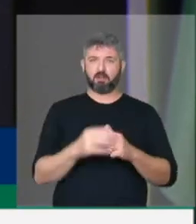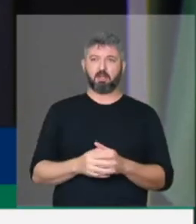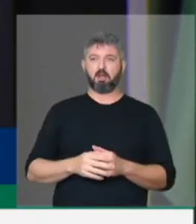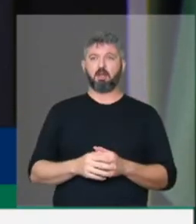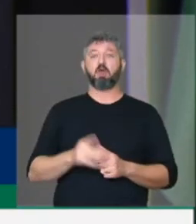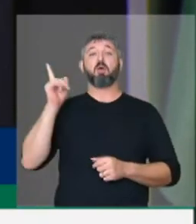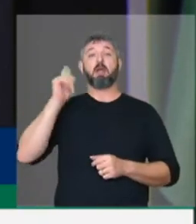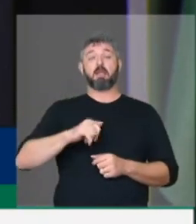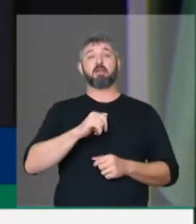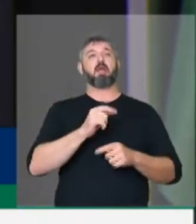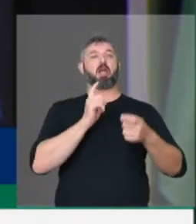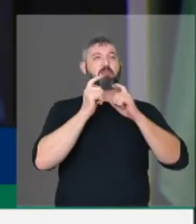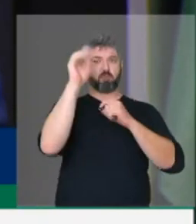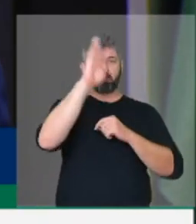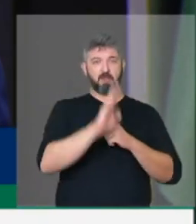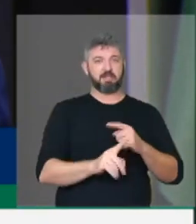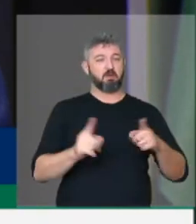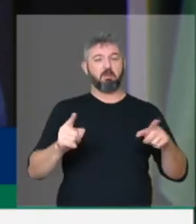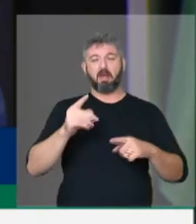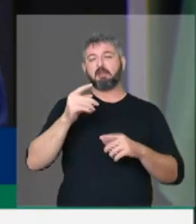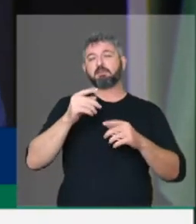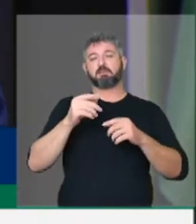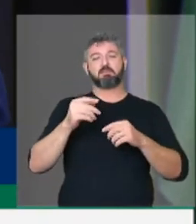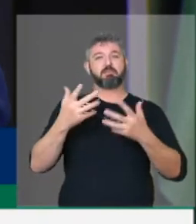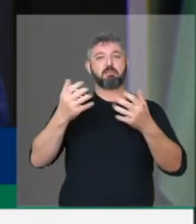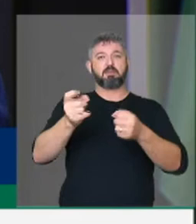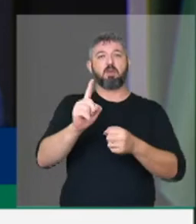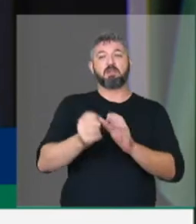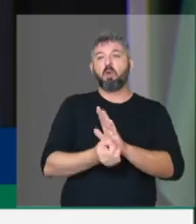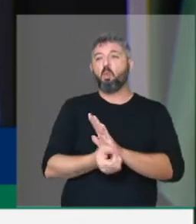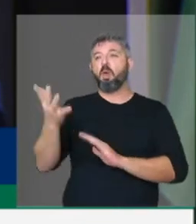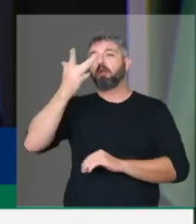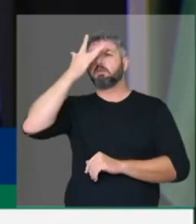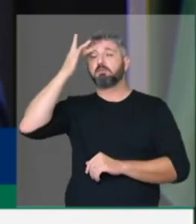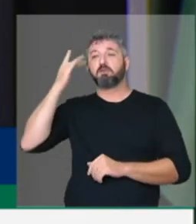QUE GOVERNA O PAÍS SEM CONSIDERAR A QUANTIDADE DE BRASILEIROS QUE MORREM DIARIAMENTE, É COMO SE ISSO